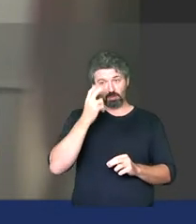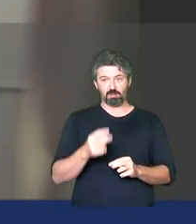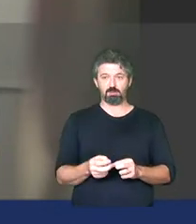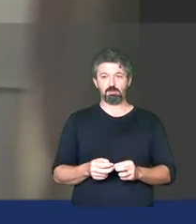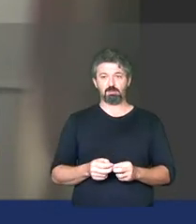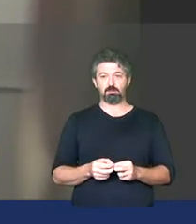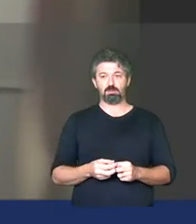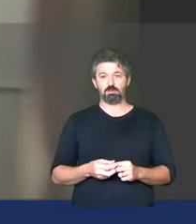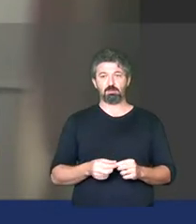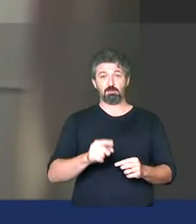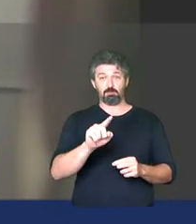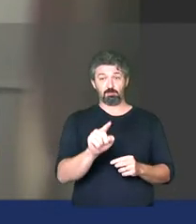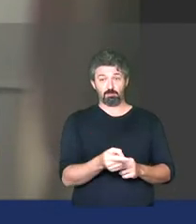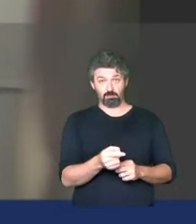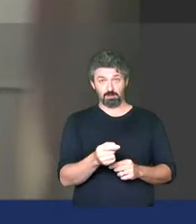REALIZAÇÃO DE ATIVIDADES